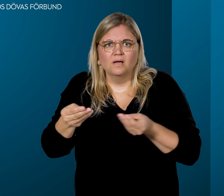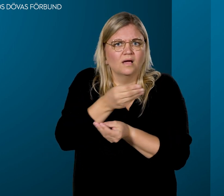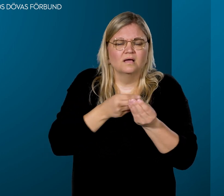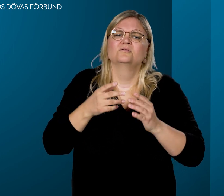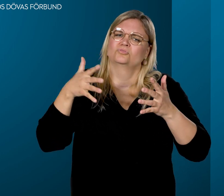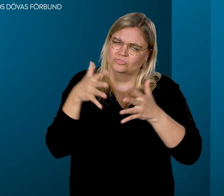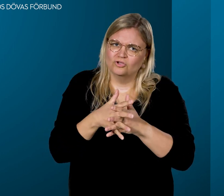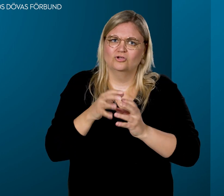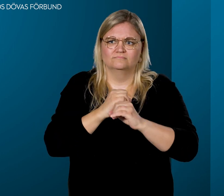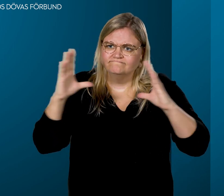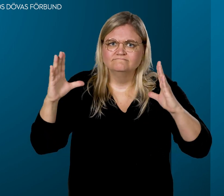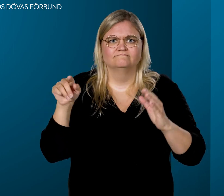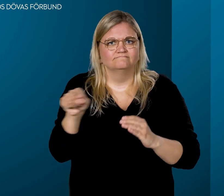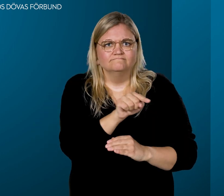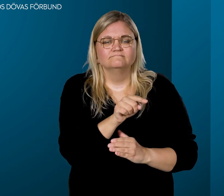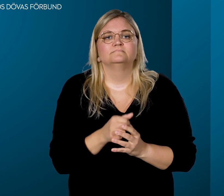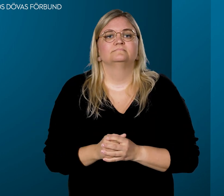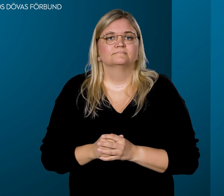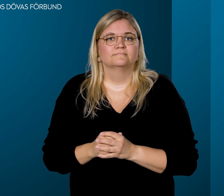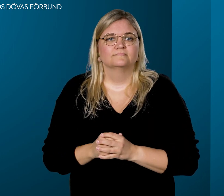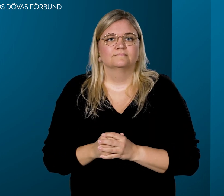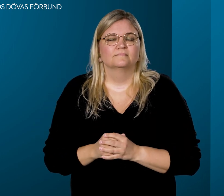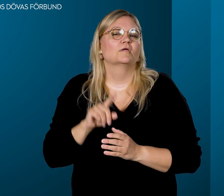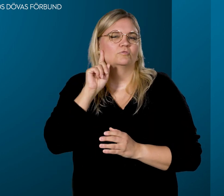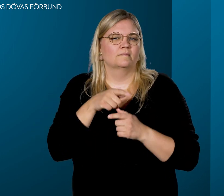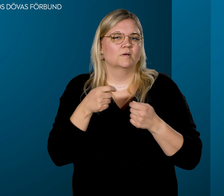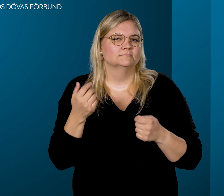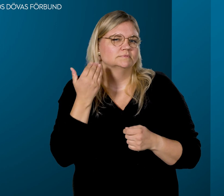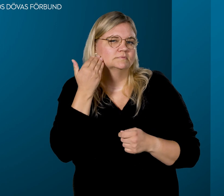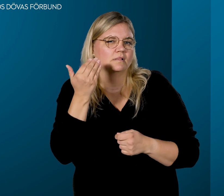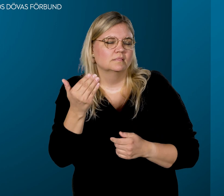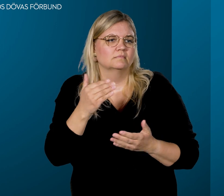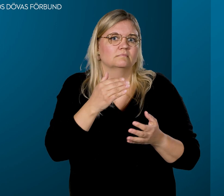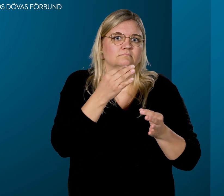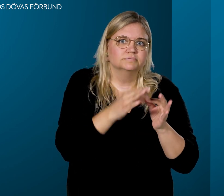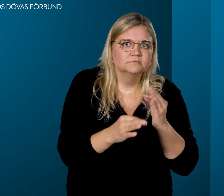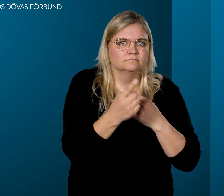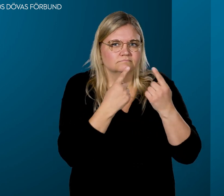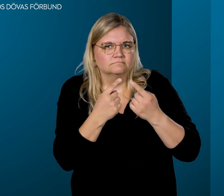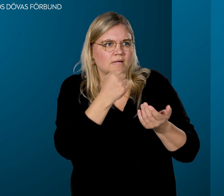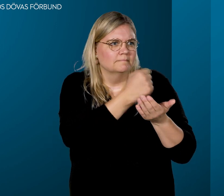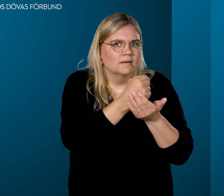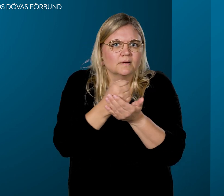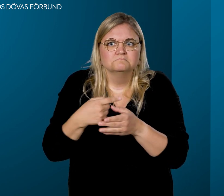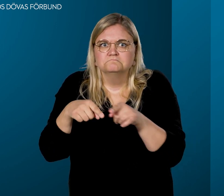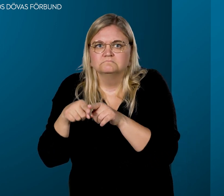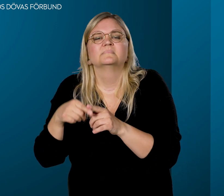klargörs på lagstiftningsnivå. Finlands Dövas Förbund ger mer information i takt med att samarbetsparter -